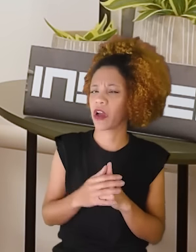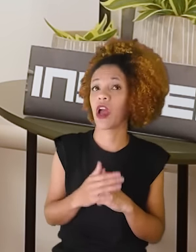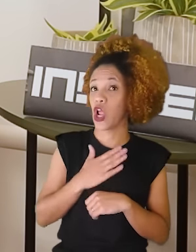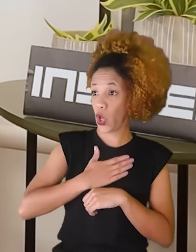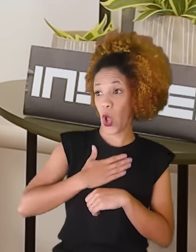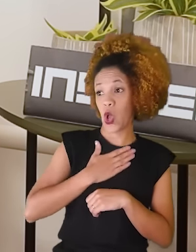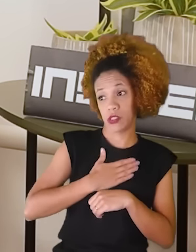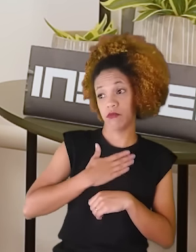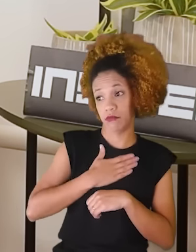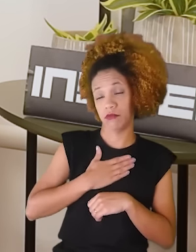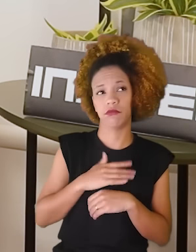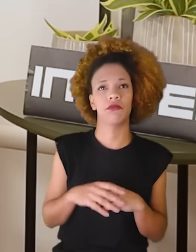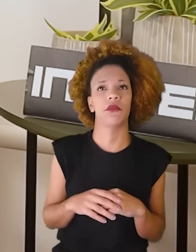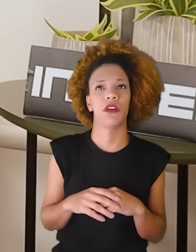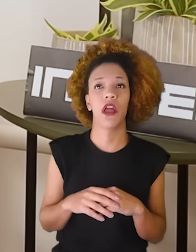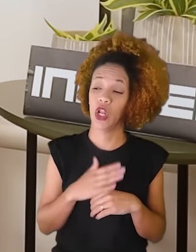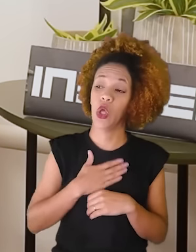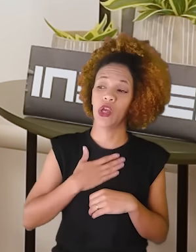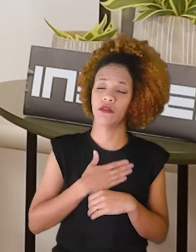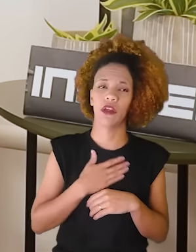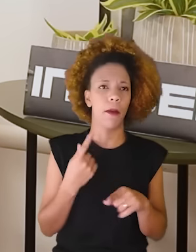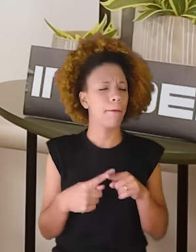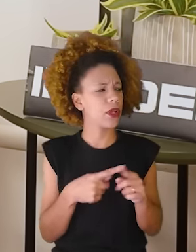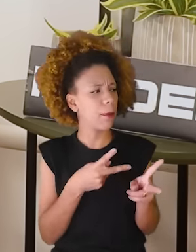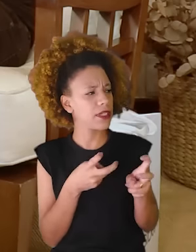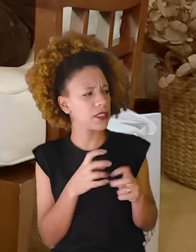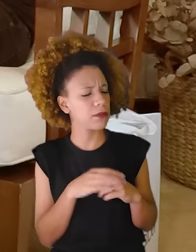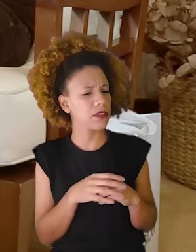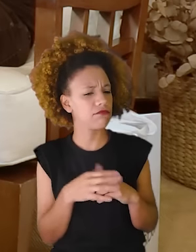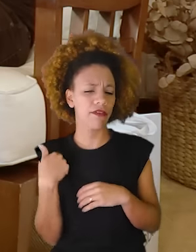contrário ele gosta da parada Por incel que pareça porque eu vi outro dia ele tava caminhando aqui em